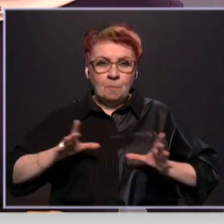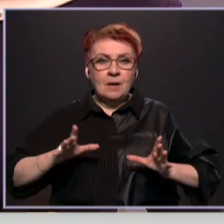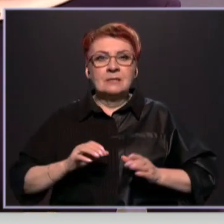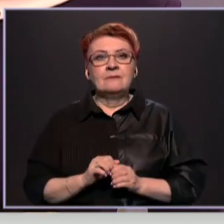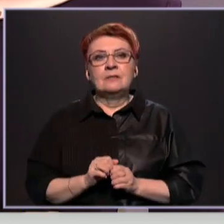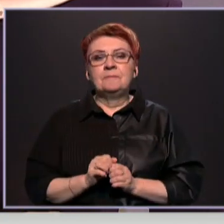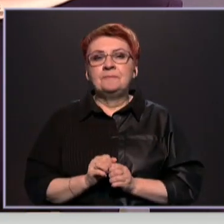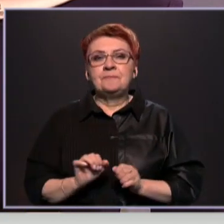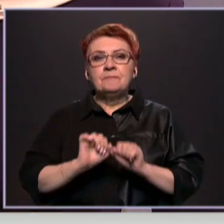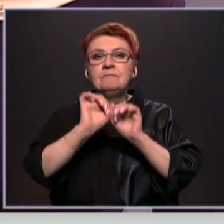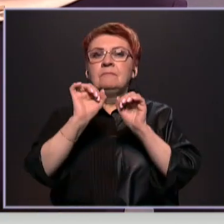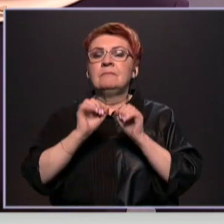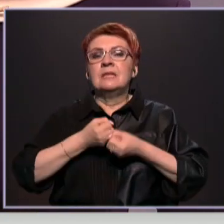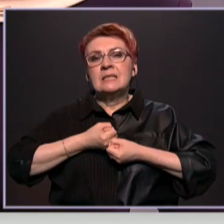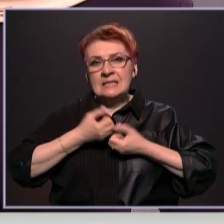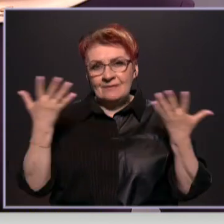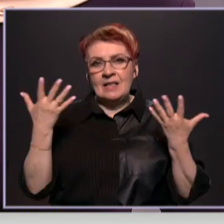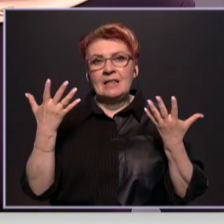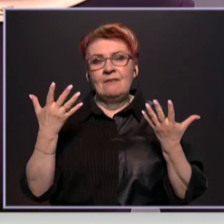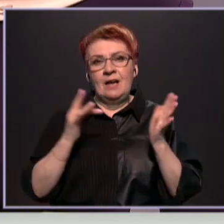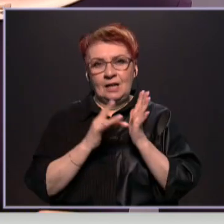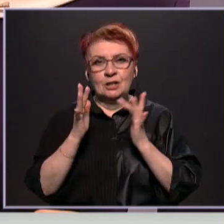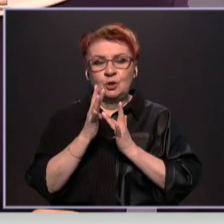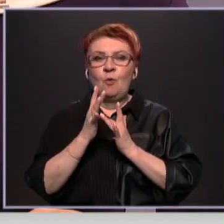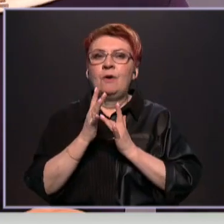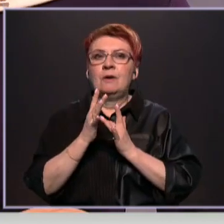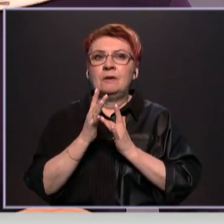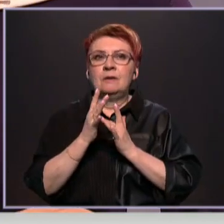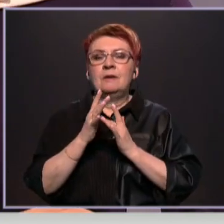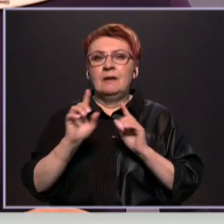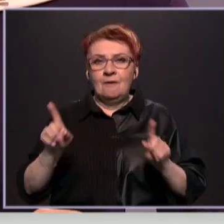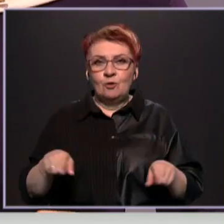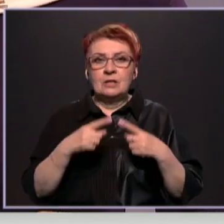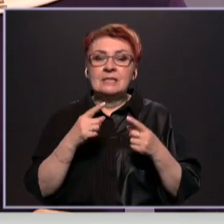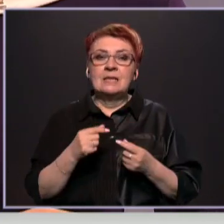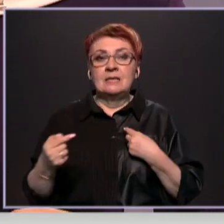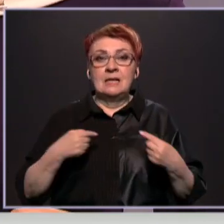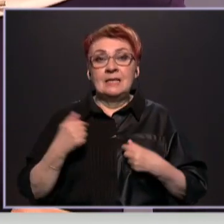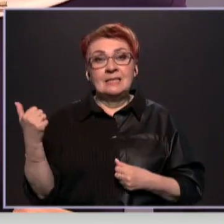Христова воскресения вот постараемся побывать в храме страстная девица по особому ощущается